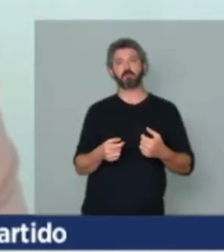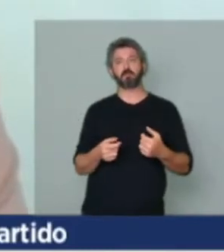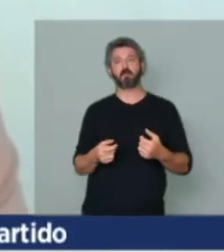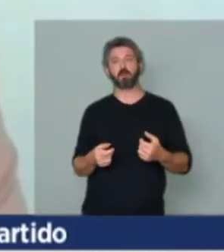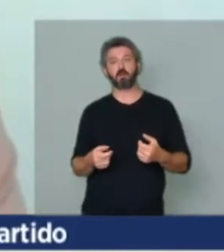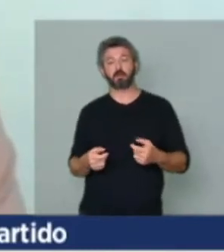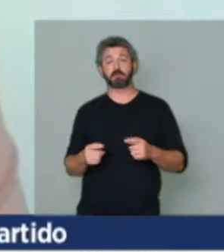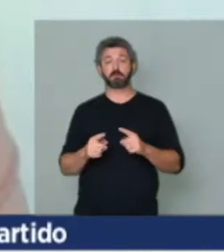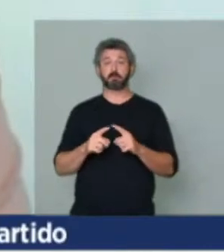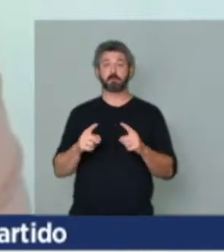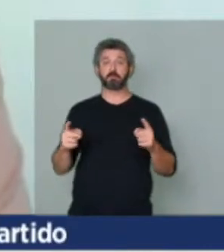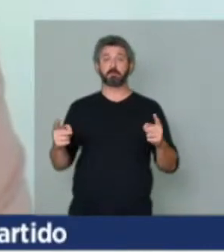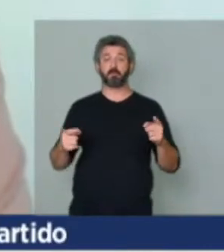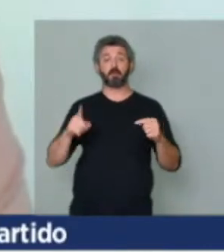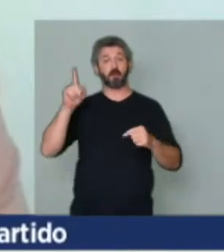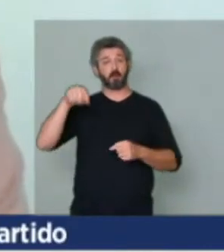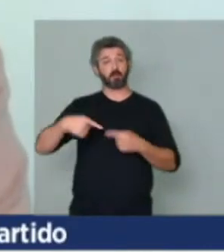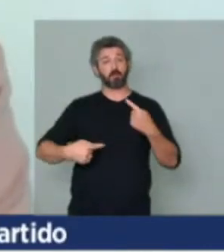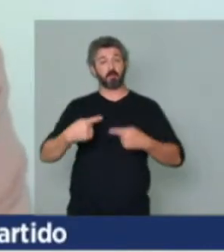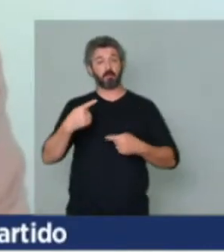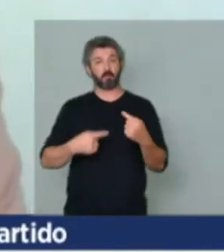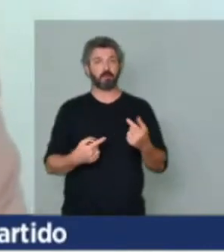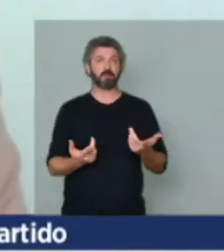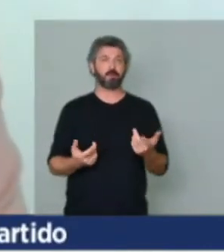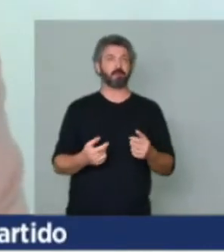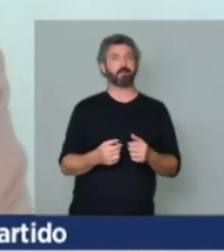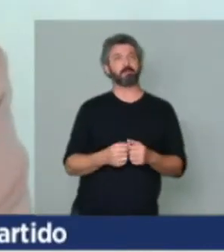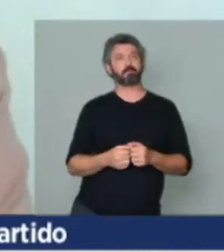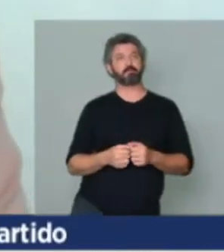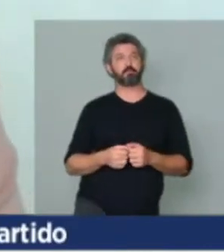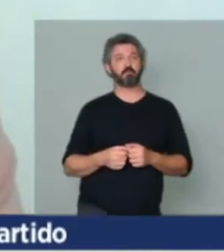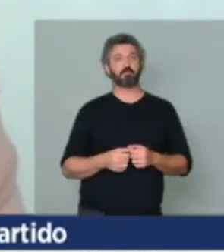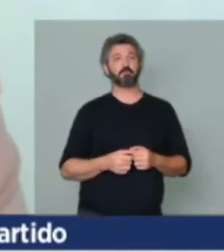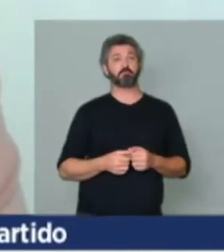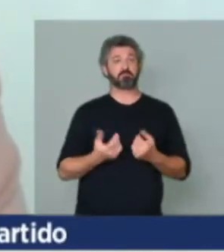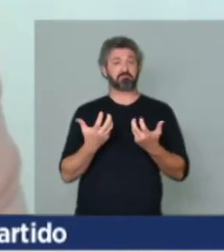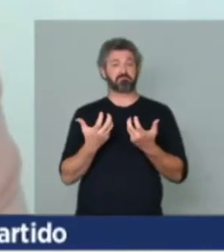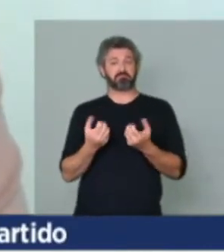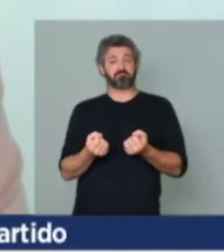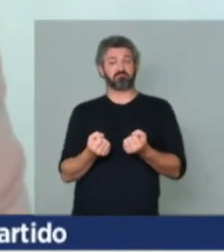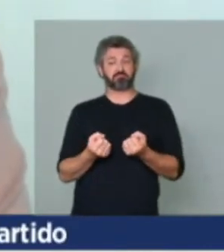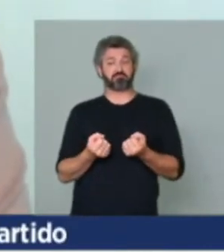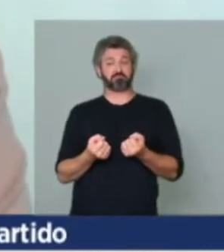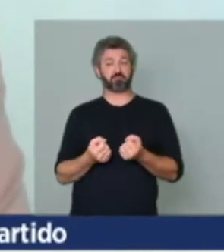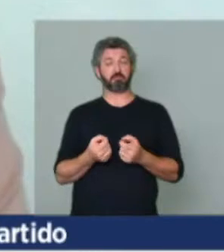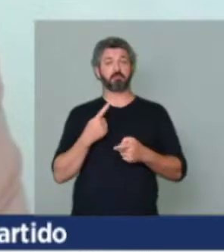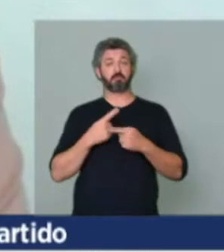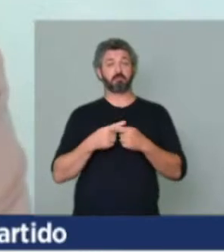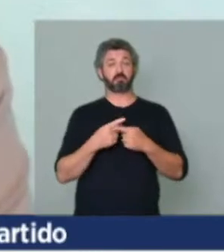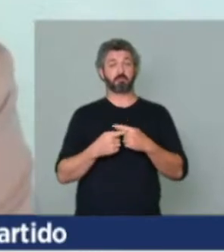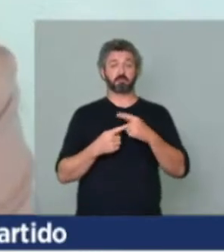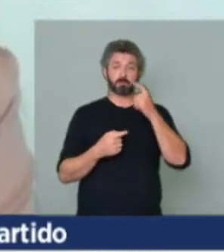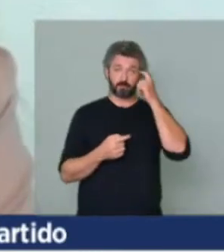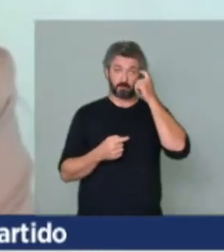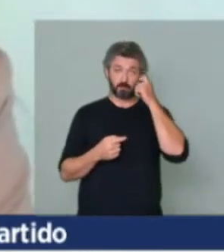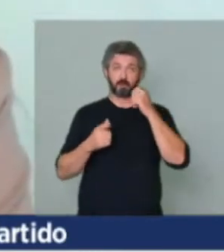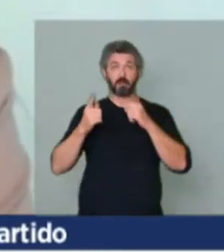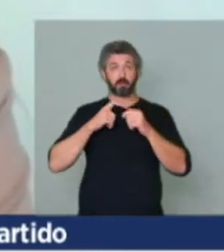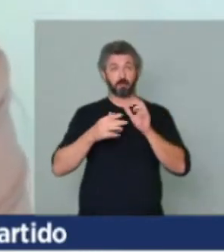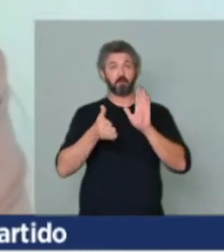SENDO ADMITIDA... UMA VEZ QUE... EXISTE... UMA PROPOSIÇÃO DE UM GOVERNO QUE ESTÁ AÍ, O GOVERNO BOLSONARO, NO SENTIDO DE